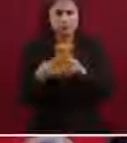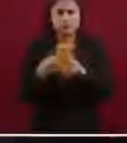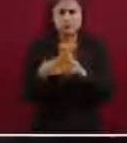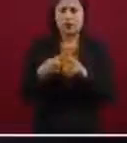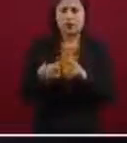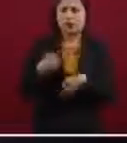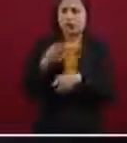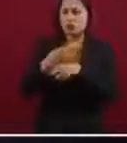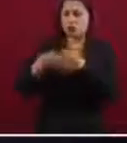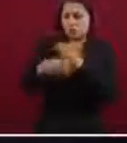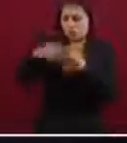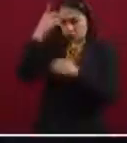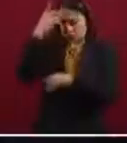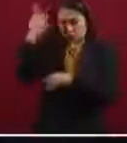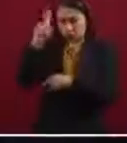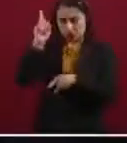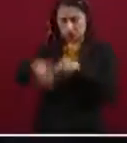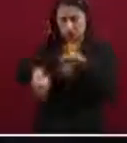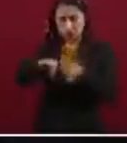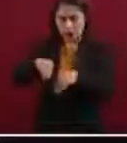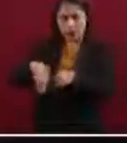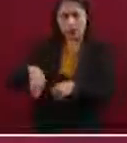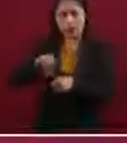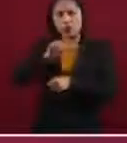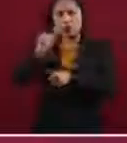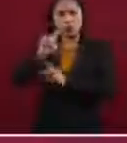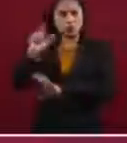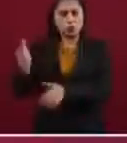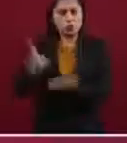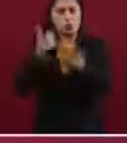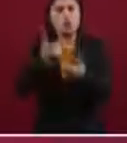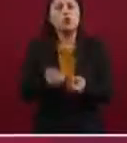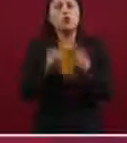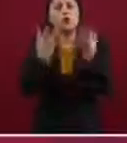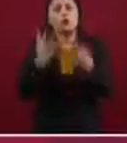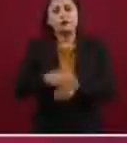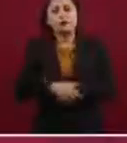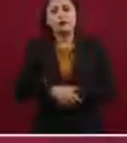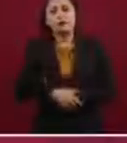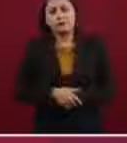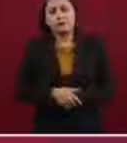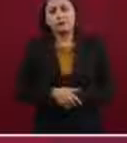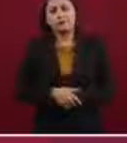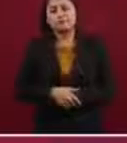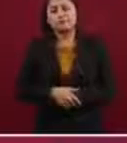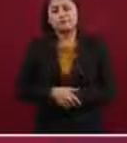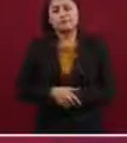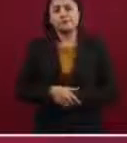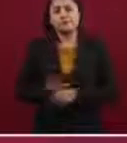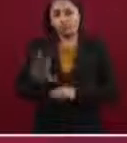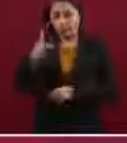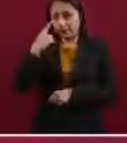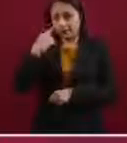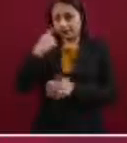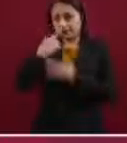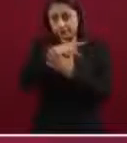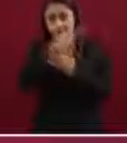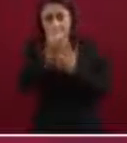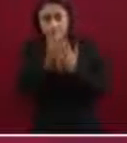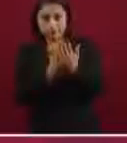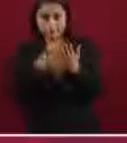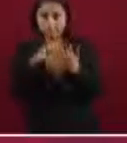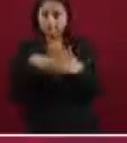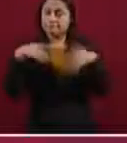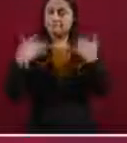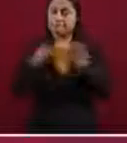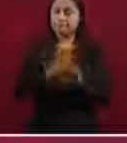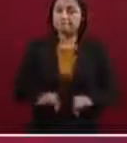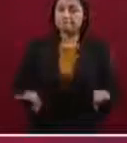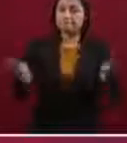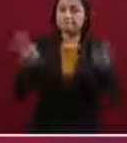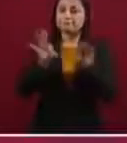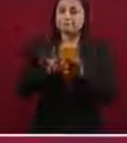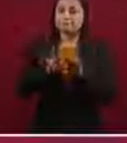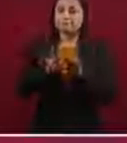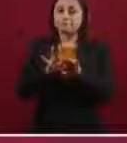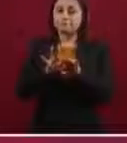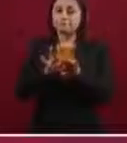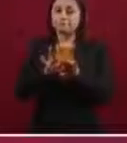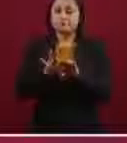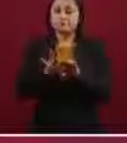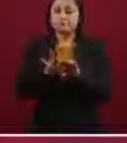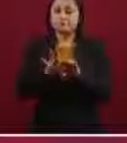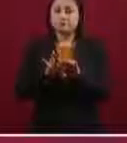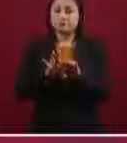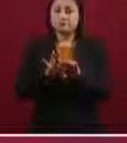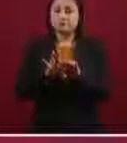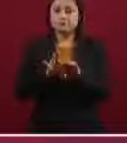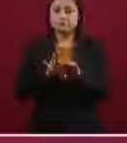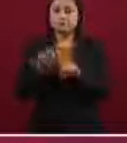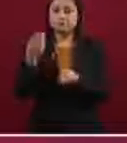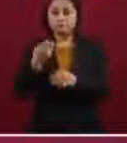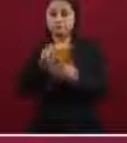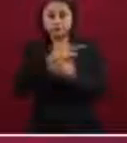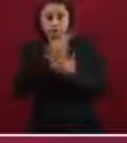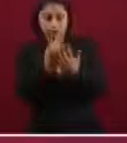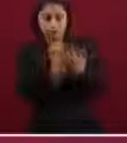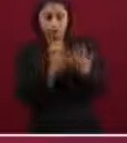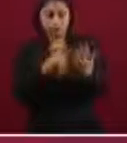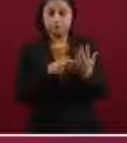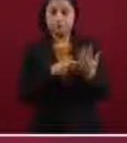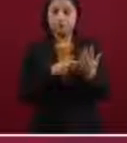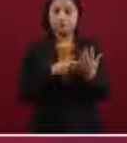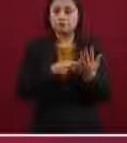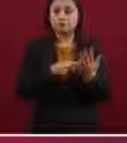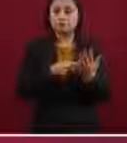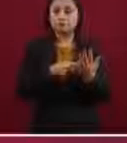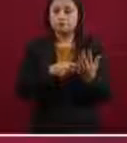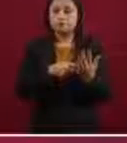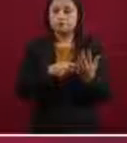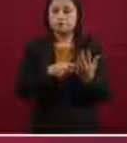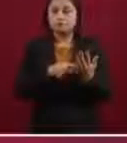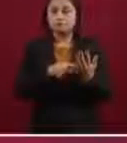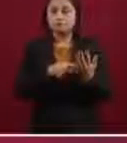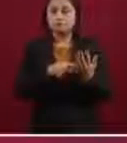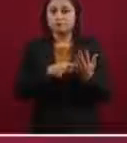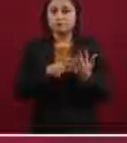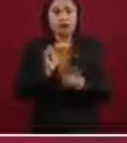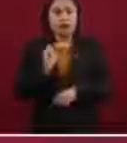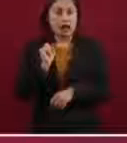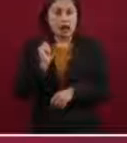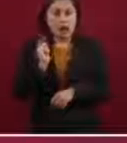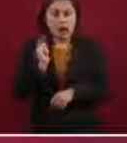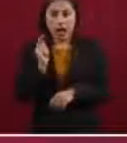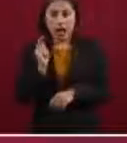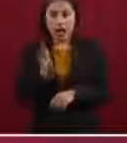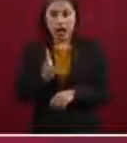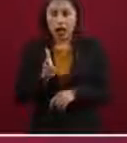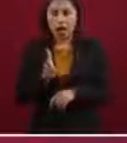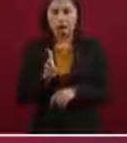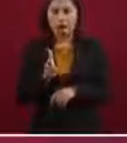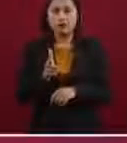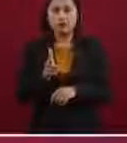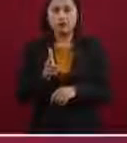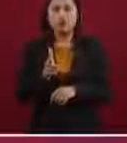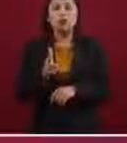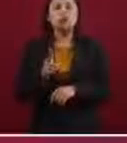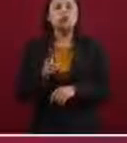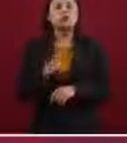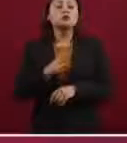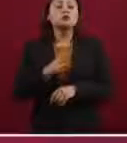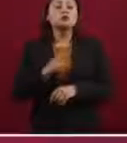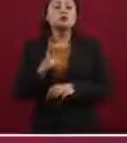Mire, estos programas que son prioritarios no van a tener dificultad para utilizar presupuesto;